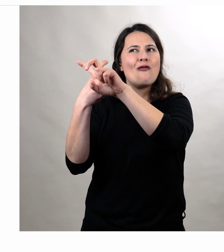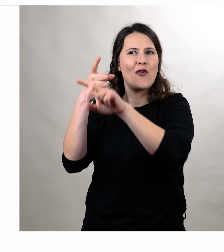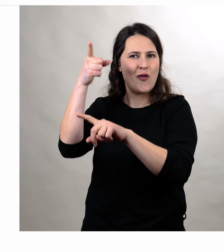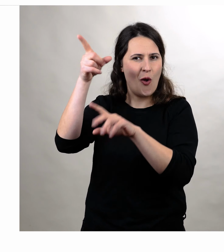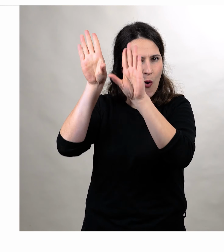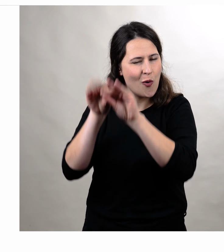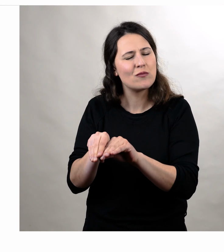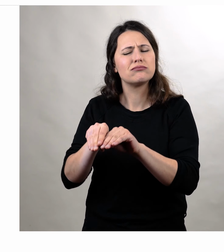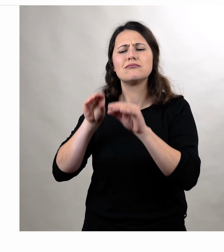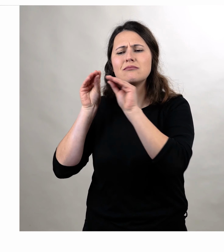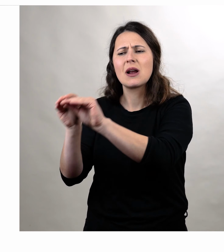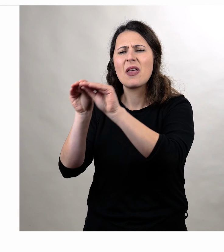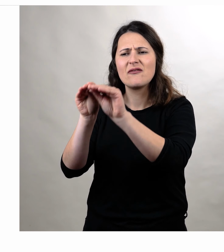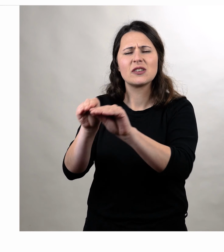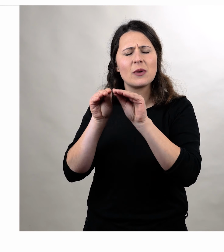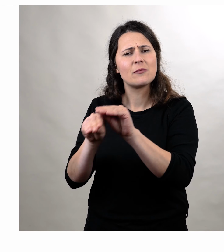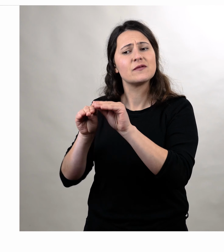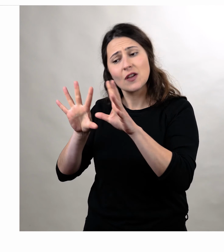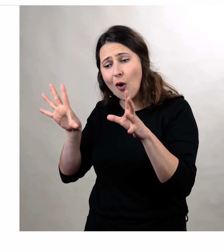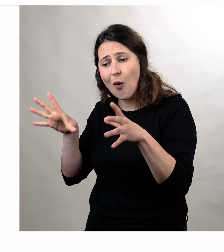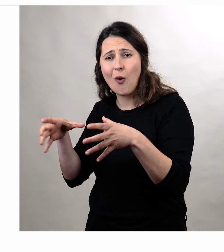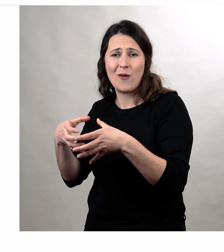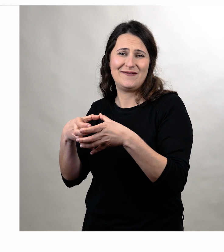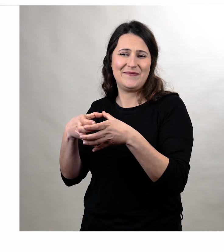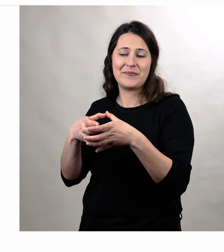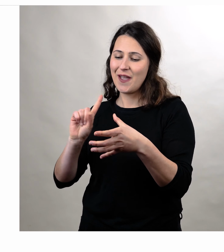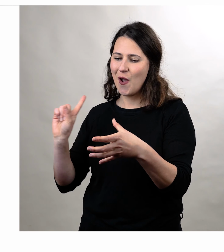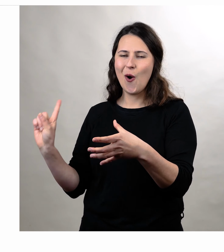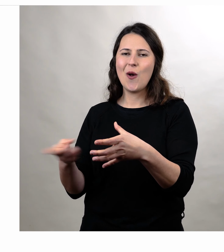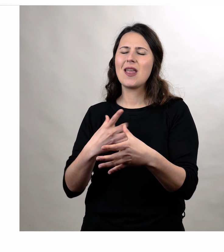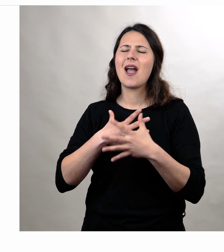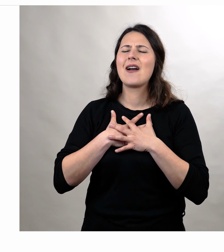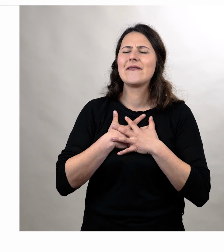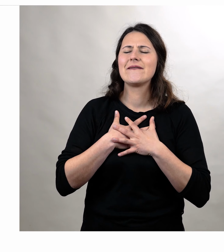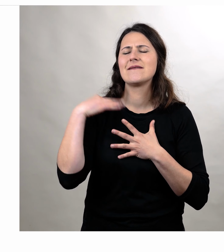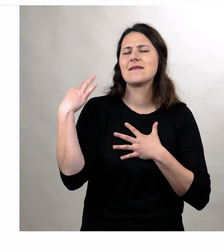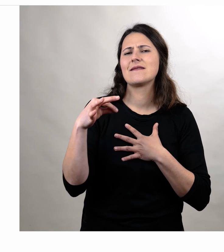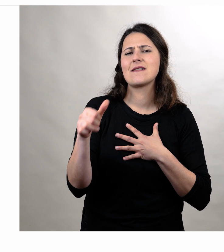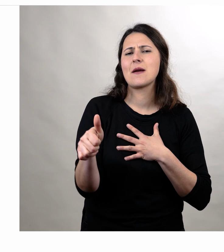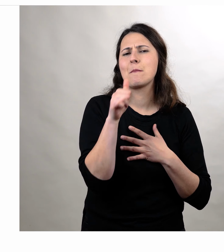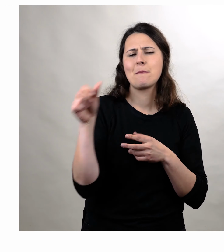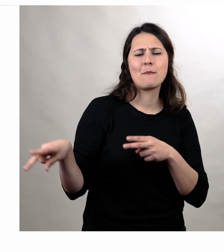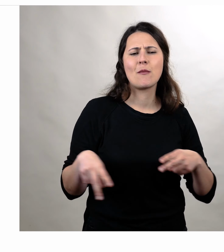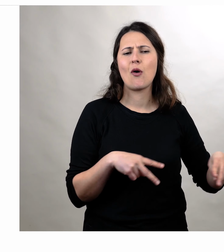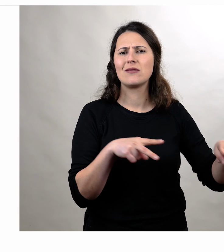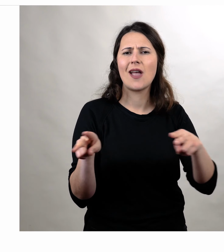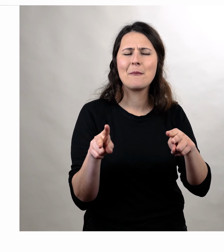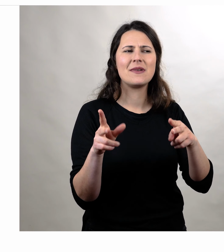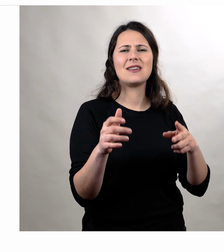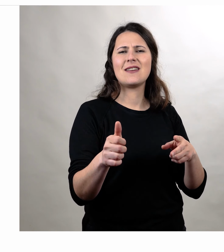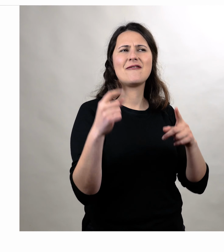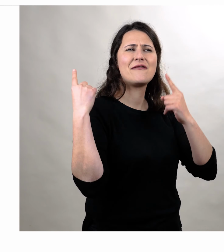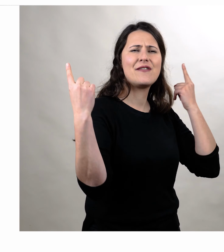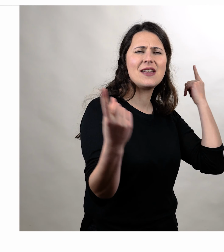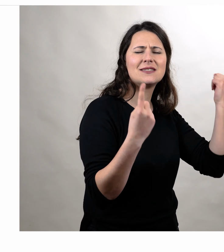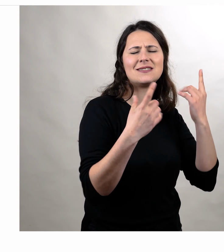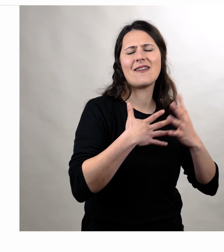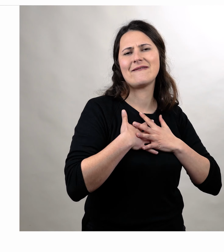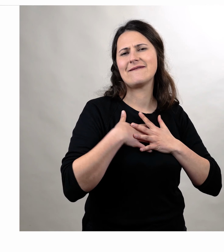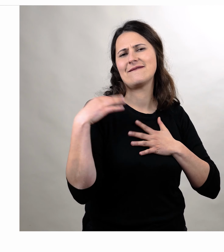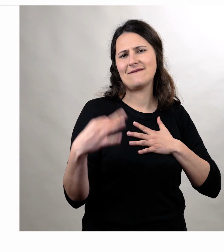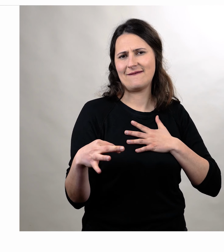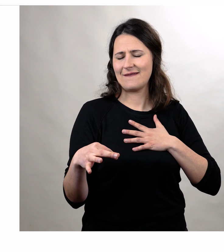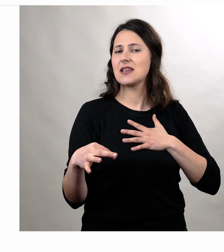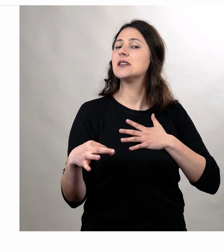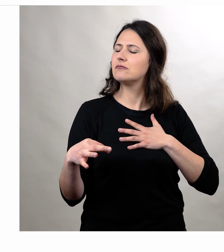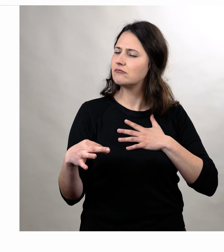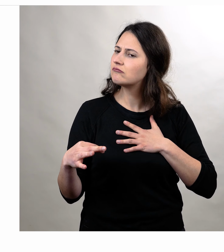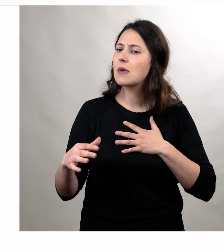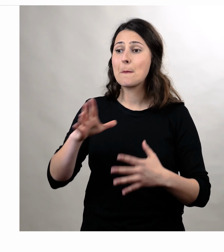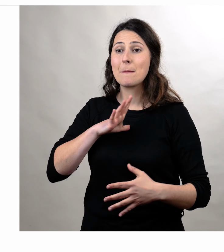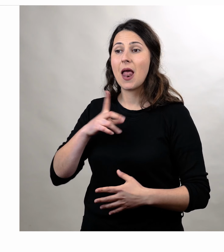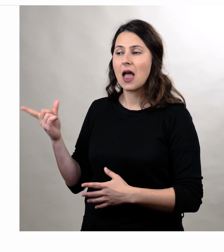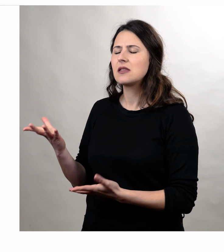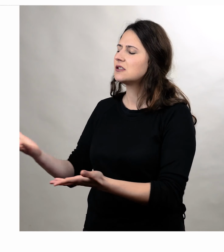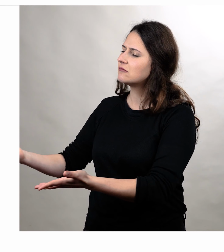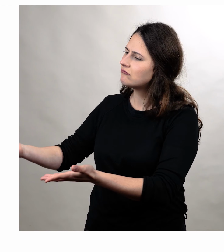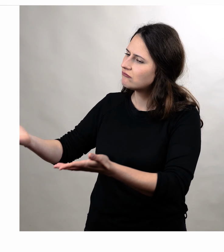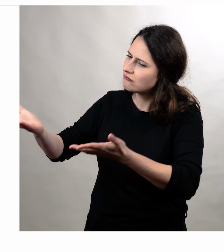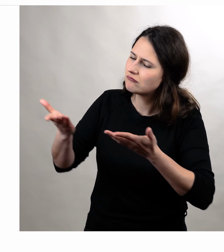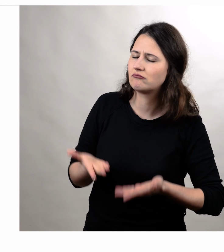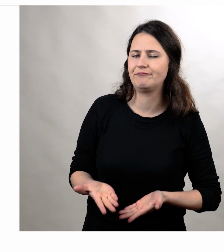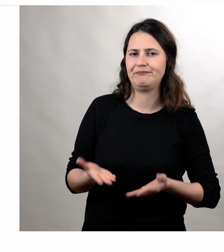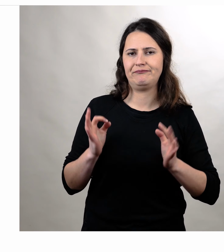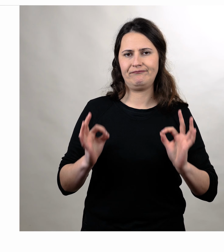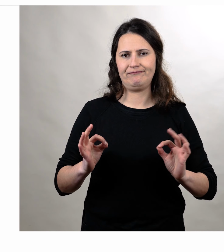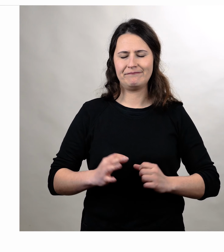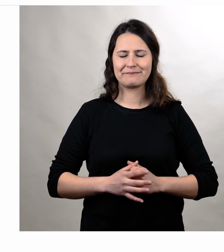Όλοι τους μοιράζονται τη μεγάλη αγάπη τους για τα ποτάμια και τη φύση και είναι πρόθυμοι να μοιραστούν αυτό το πάθος με τους πελάτες τους.